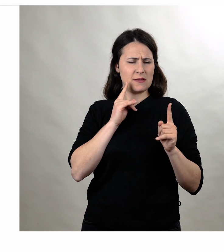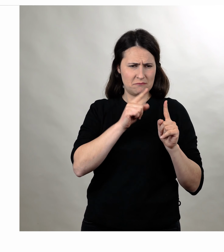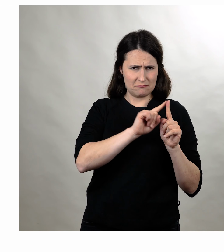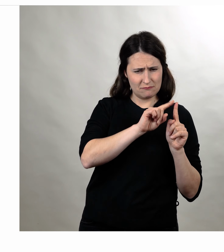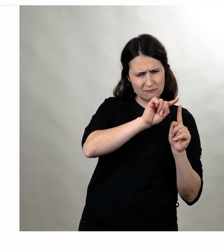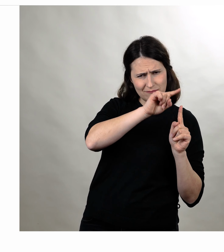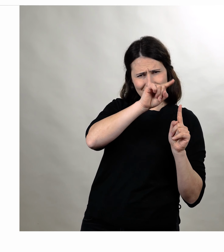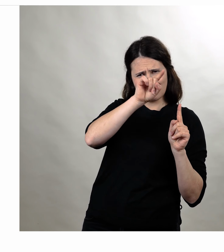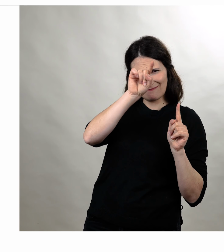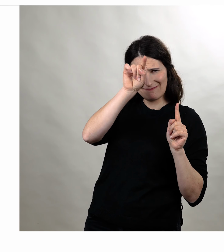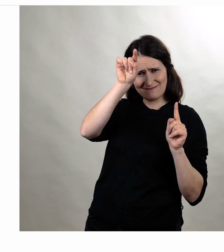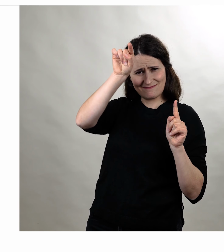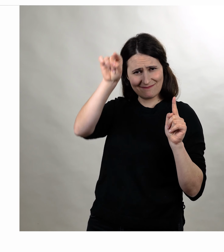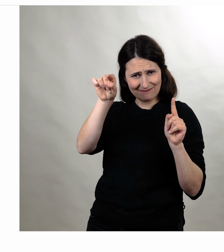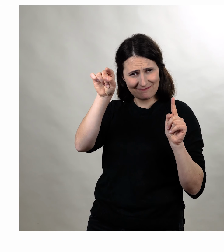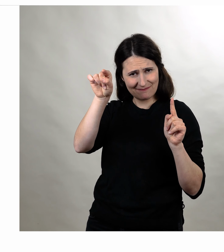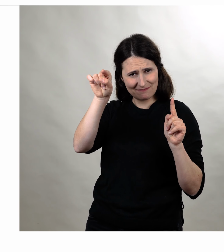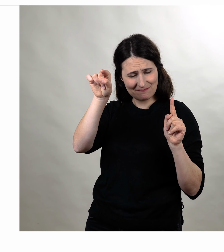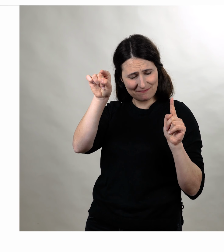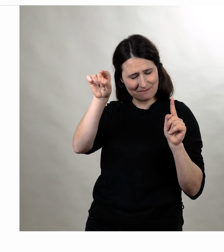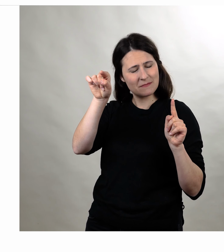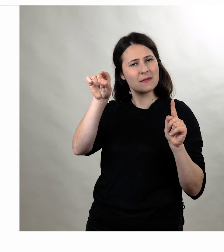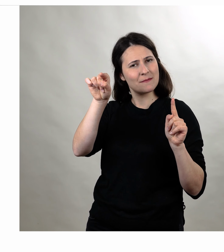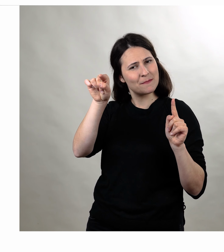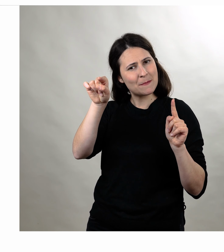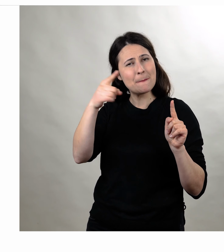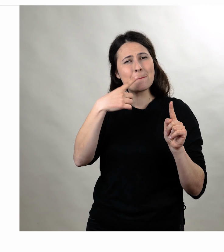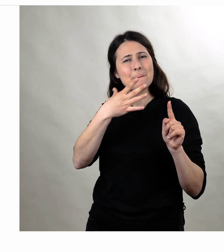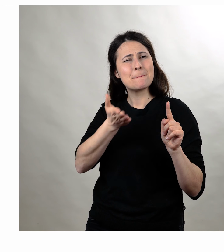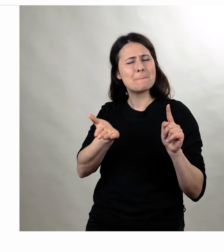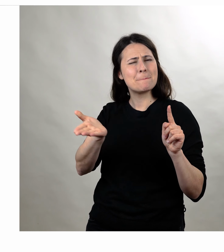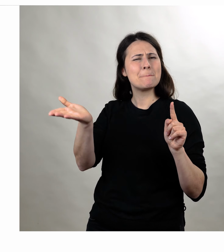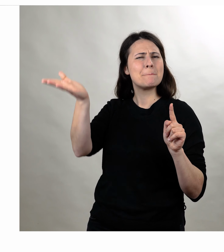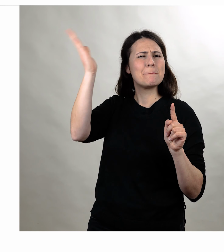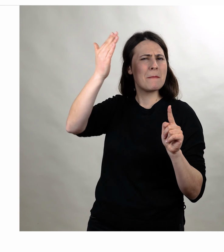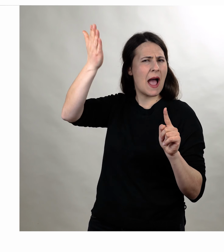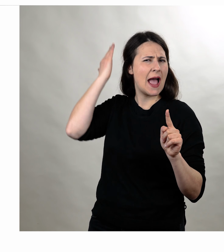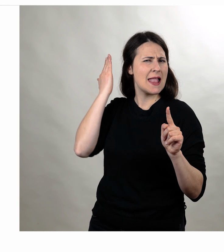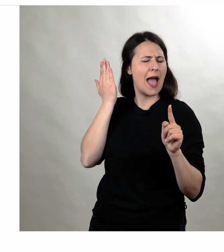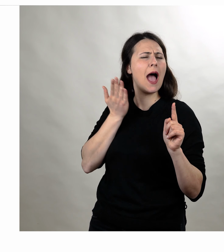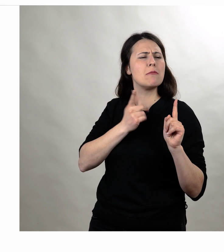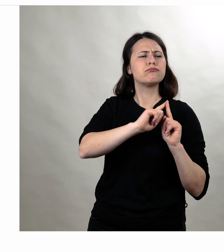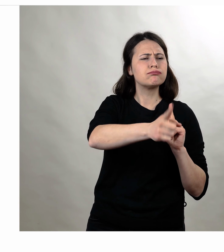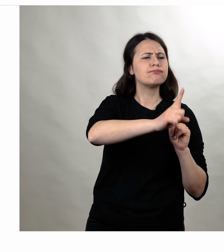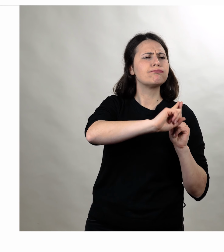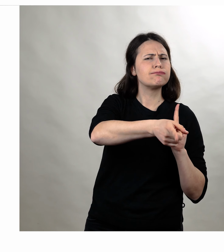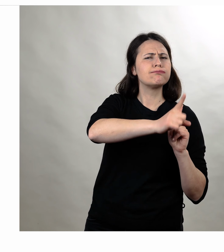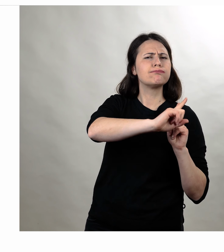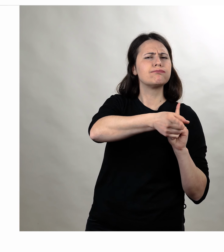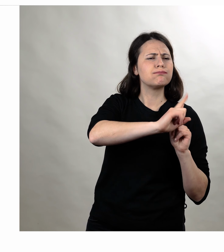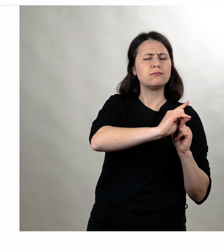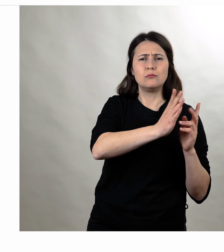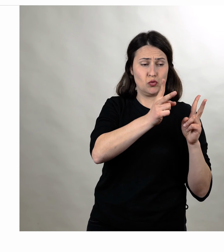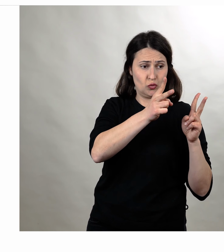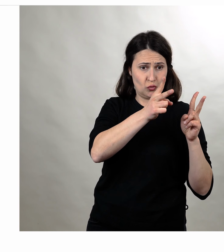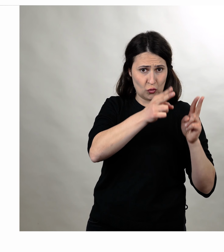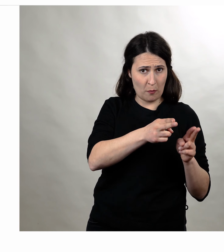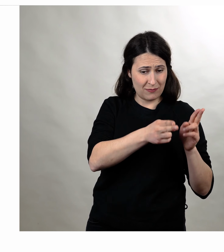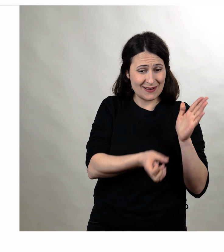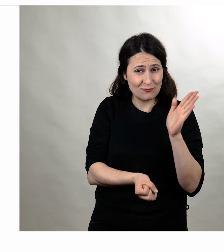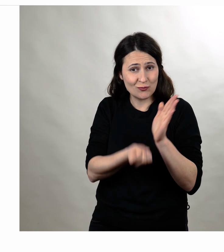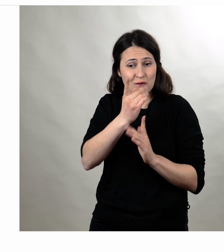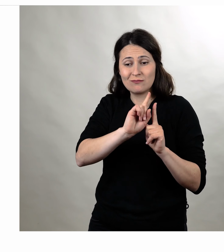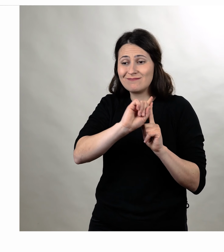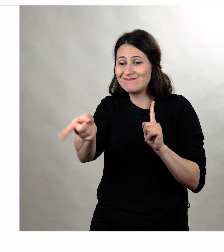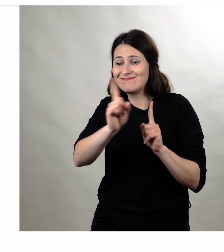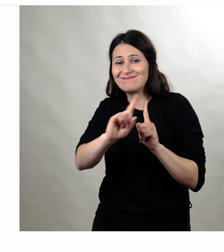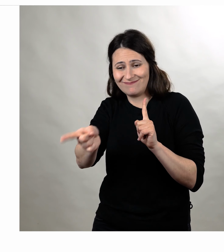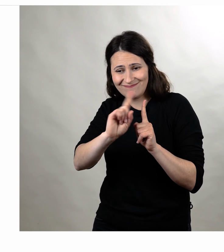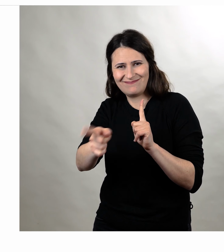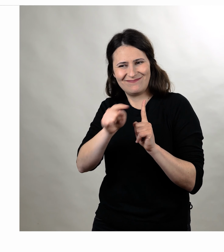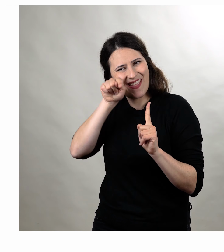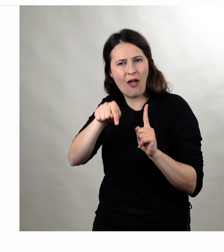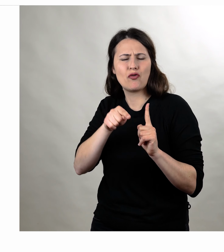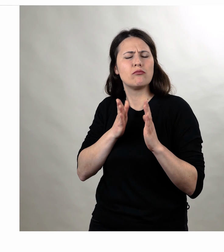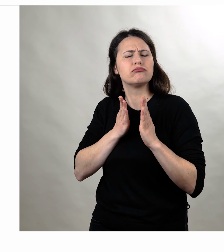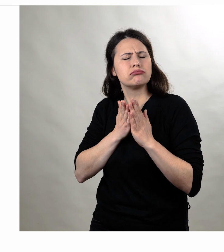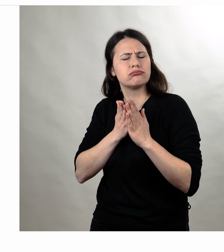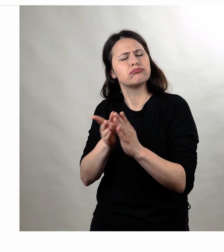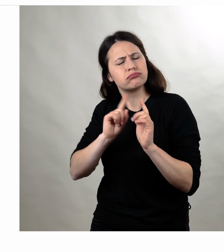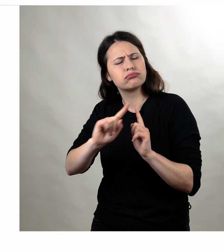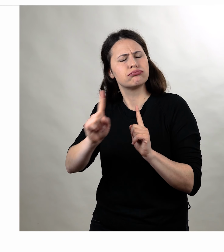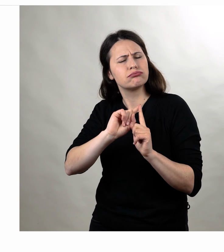σταματάει να εξυπηρετεί την παλιά του περιοχή και αρχίζει να εξυπηρετεί τη νέα περιοχή στην οποία μετακινείται.